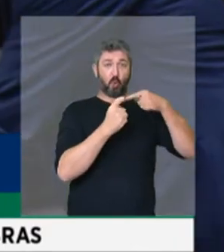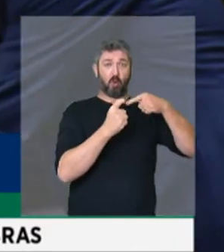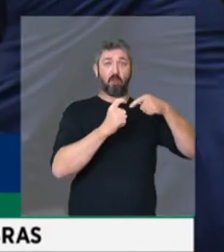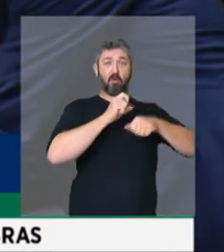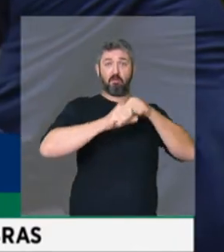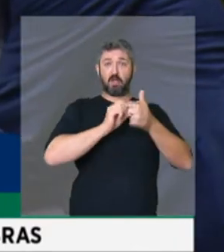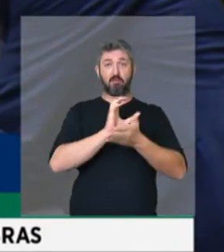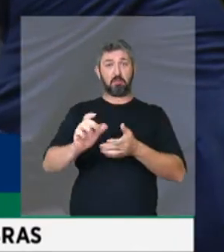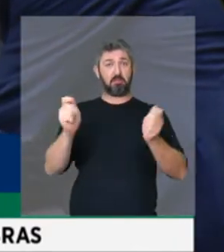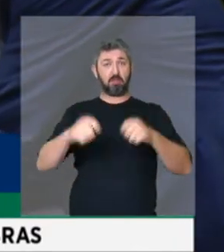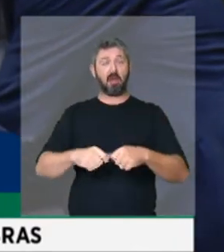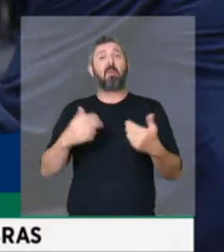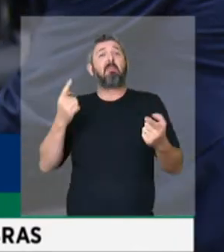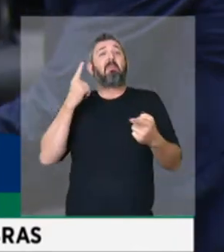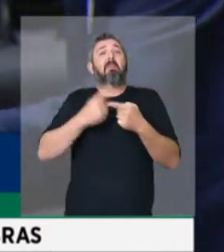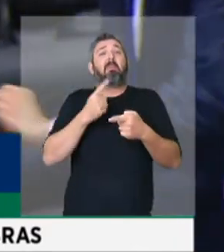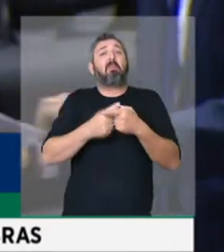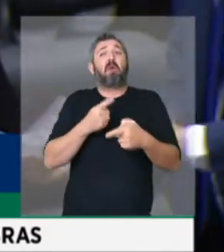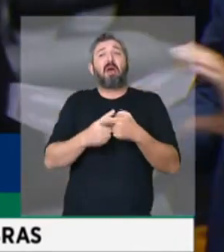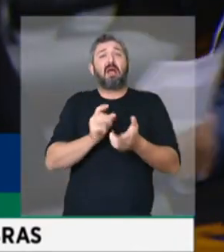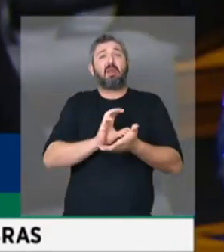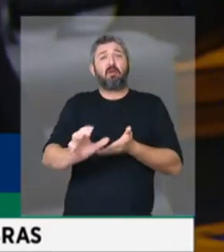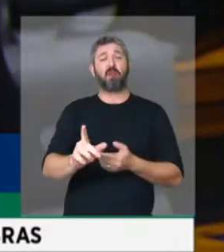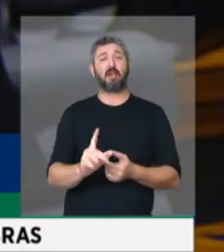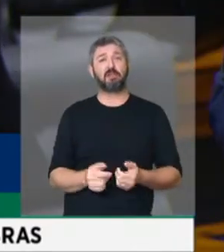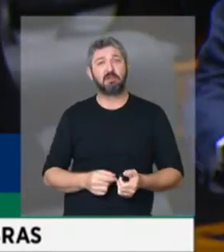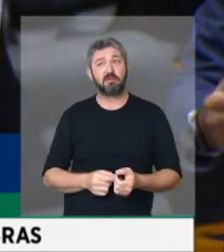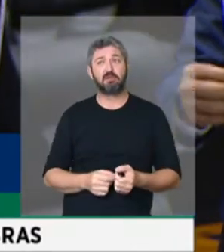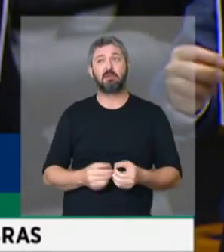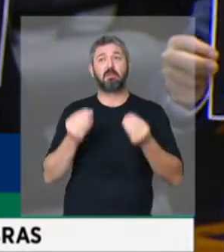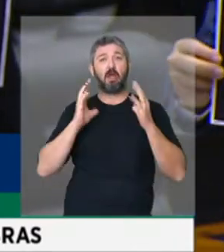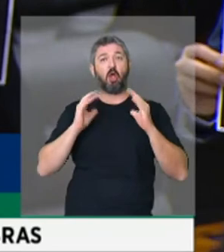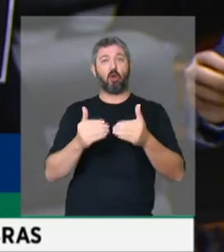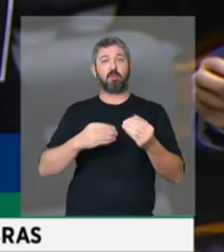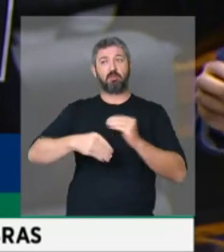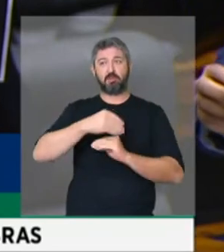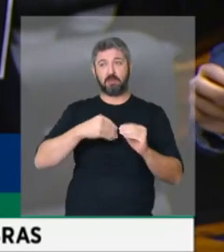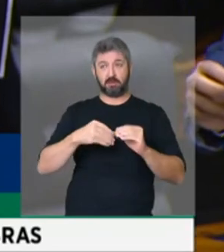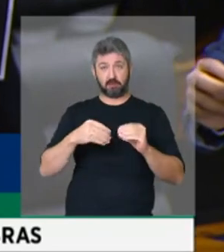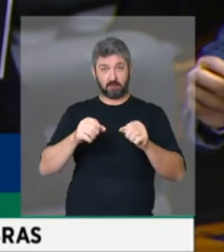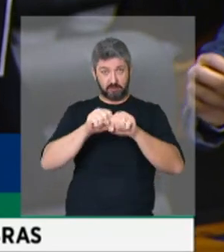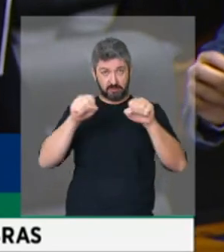LUCRO PRODUZIDO PELA PRÓPRIA EMPRESA. ENTÃO QUAL É O SENTIDO DE NÃO TER UMA COMISSÃO MISTA? O FATO DE SER REMOTO, E PEÇO QUE VOSSA EXCELÊNCIA REFLITA SOBRE